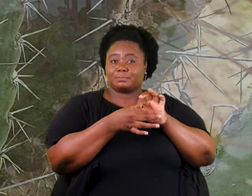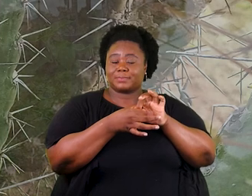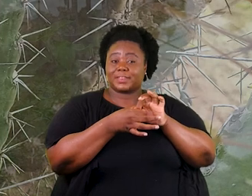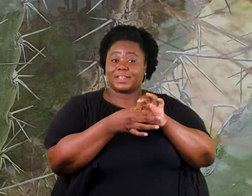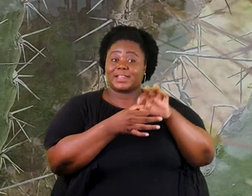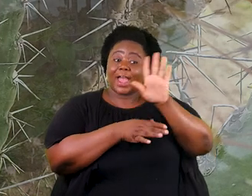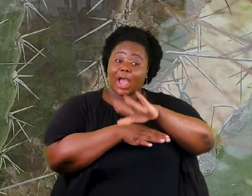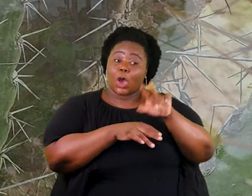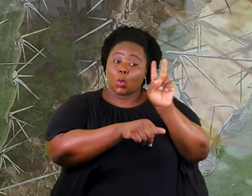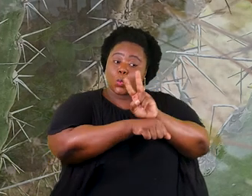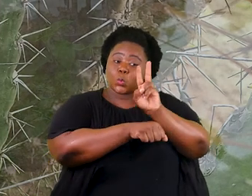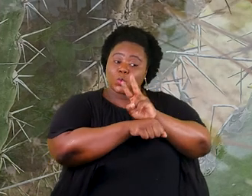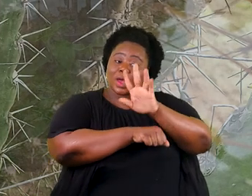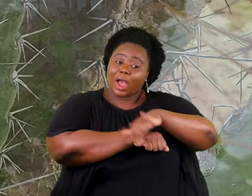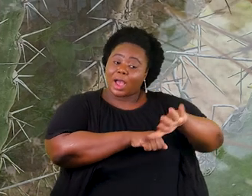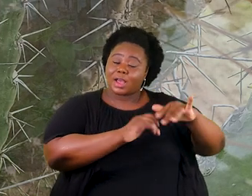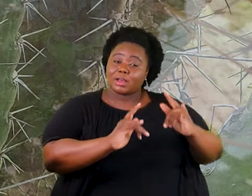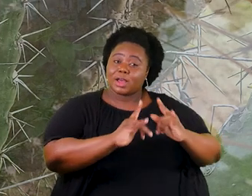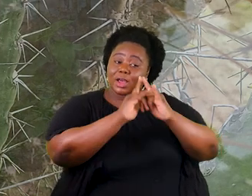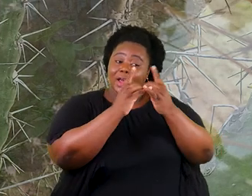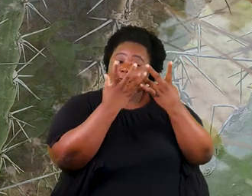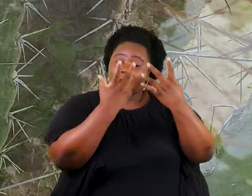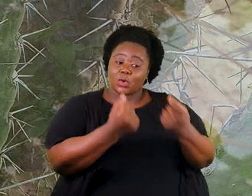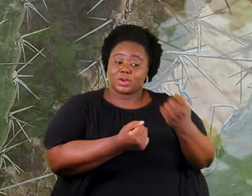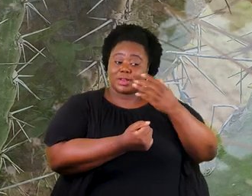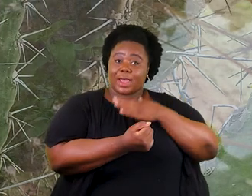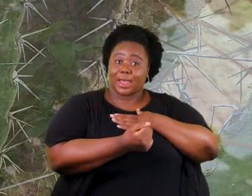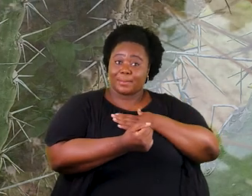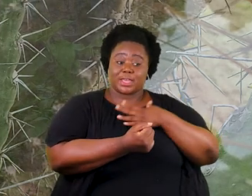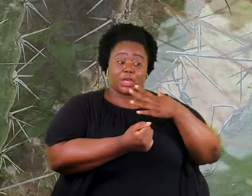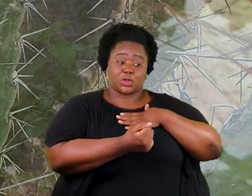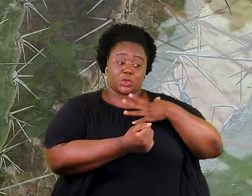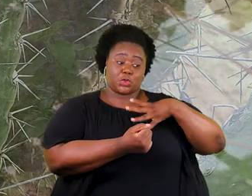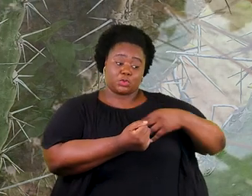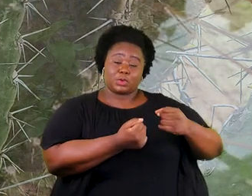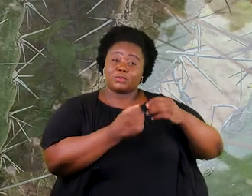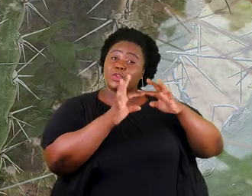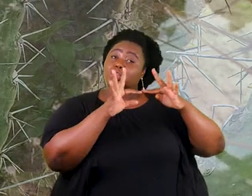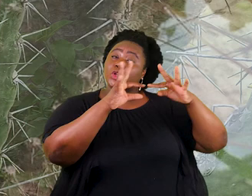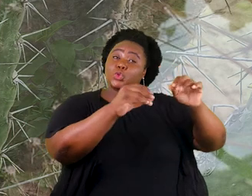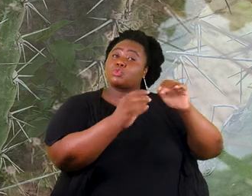acolhendo a minha, a dos meus filhos e a de todas as crianças